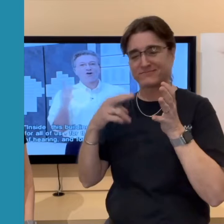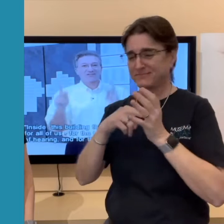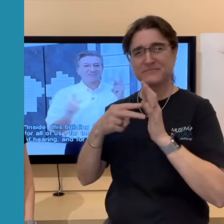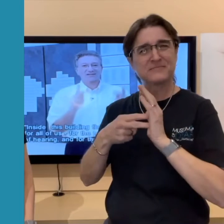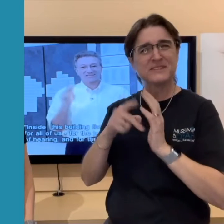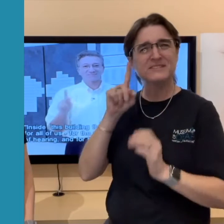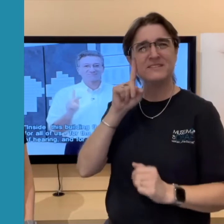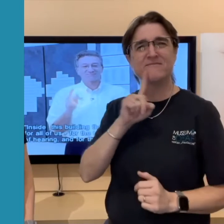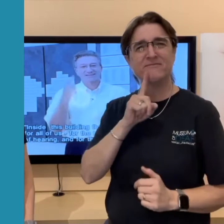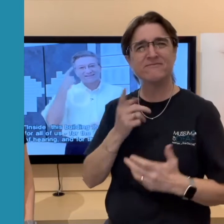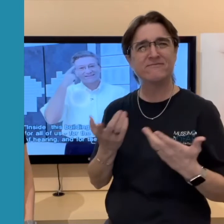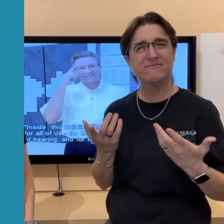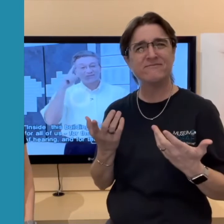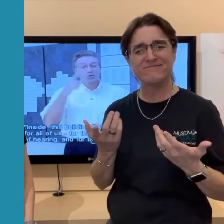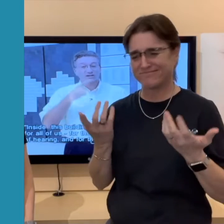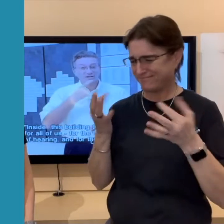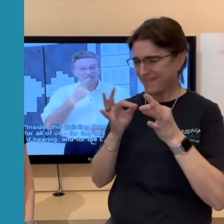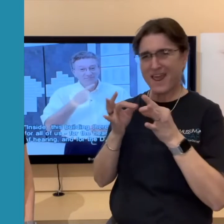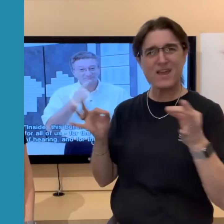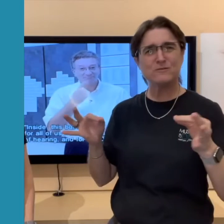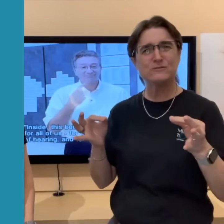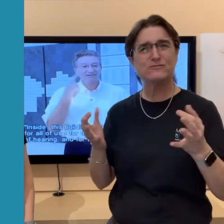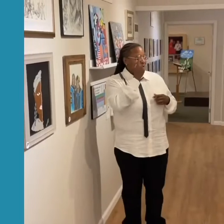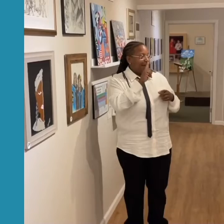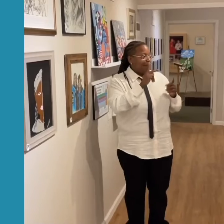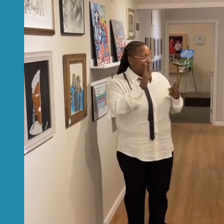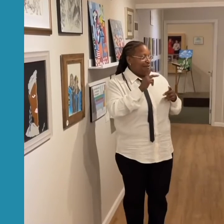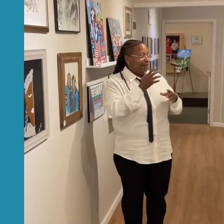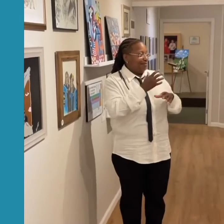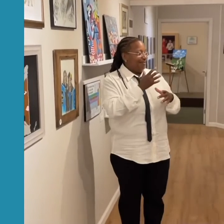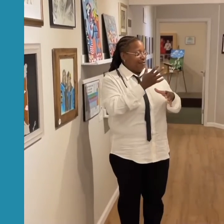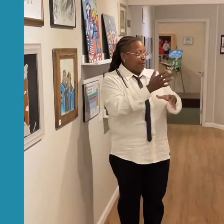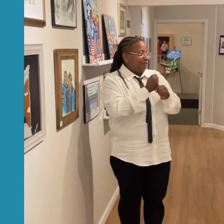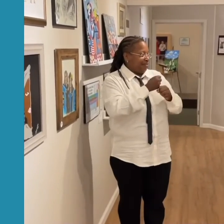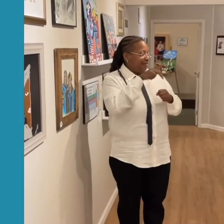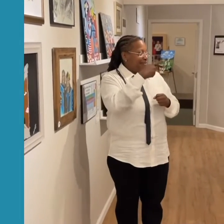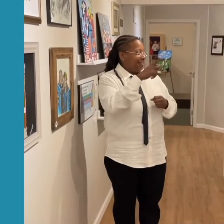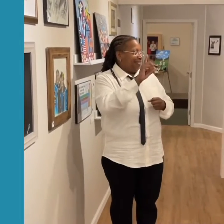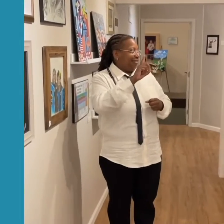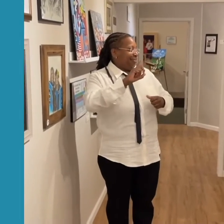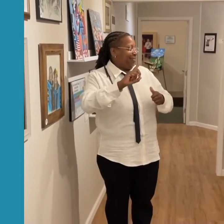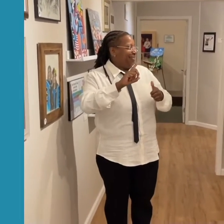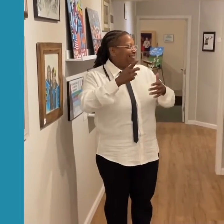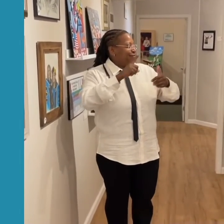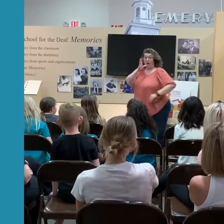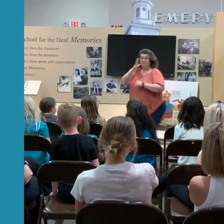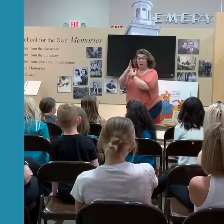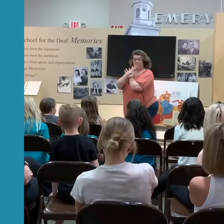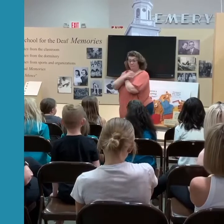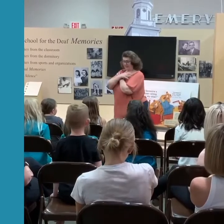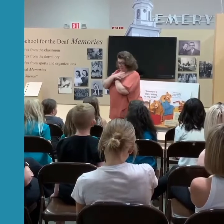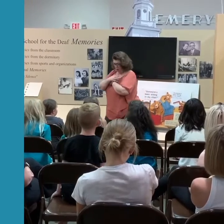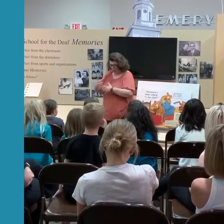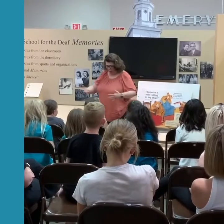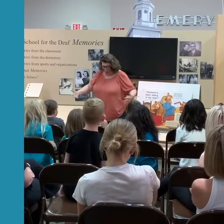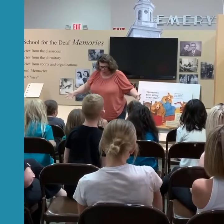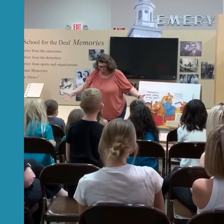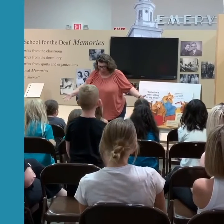What does it mean to be Deaf? What is language? They were the first Black Deaf people to get a PhD. Mama bear was shocked when she saw her chair.